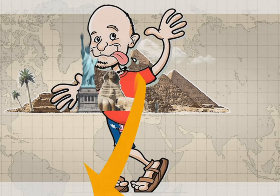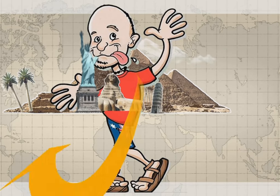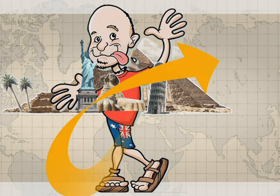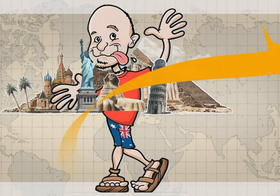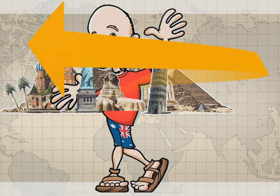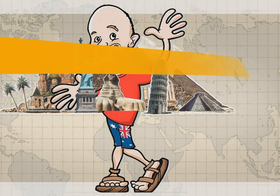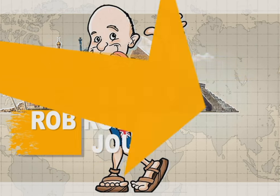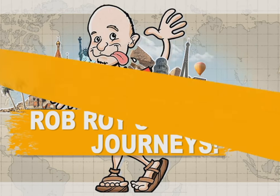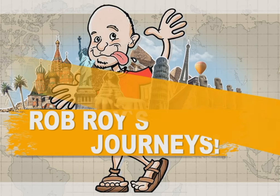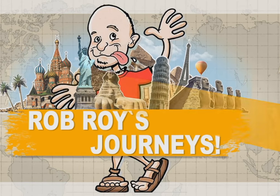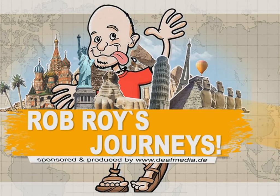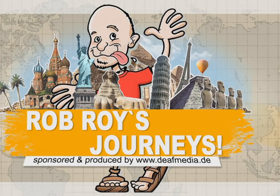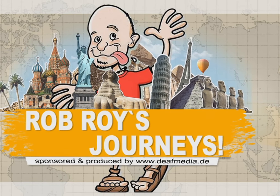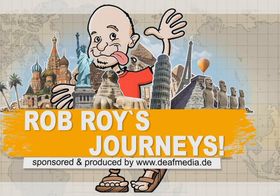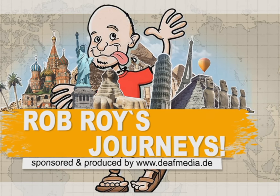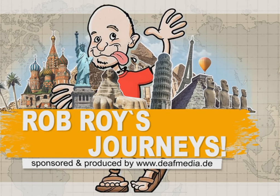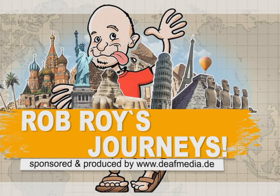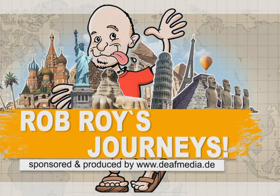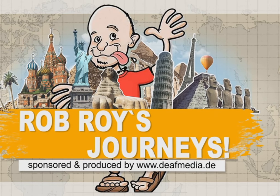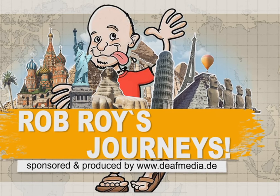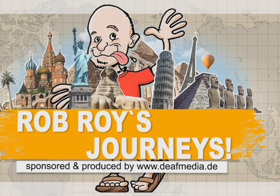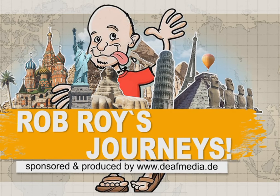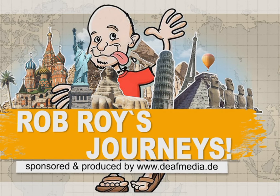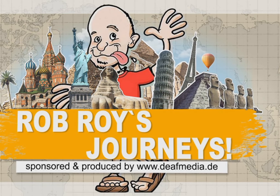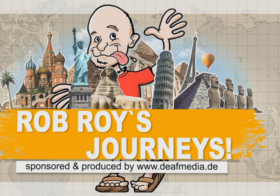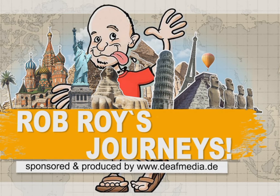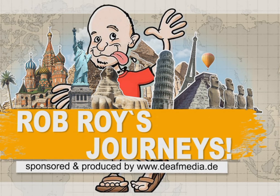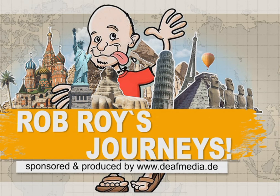"Rob Roy´s Reisen"